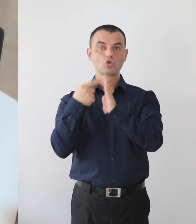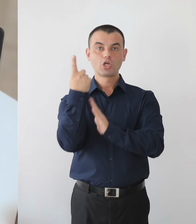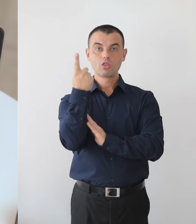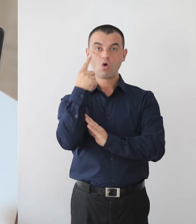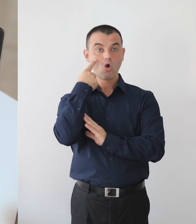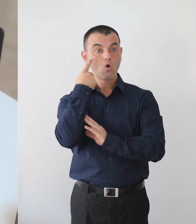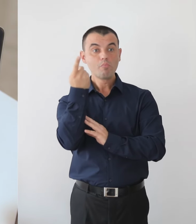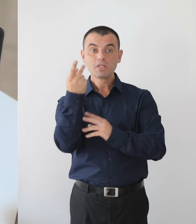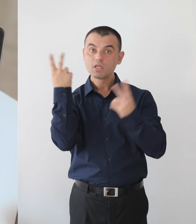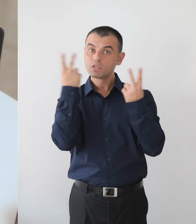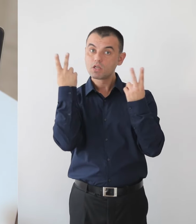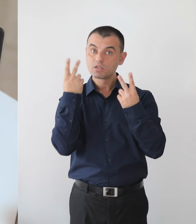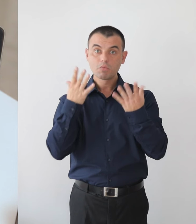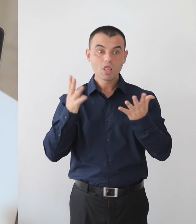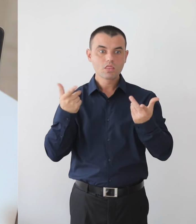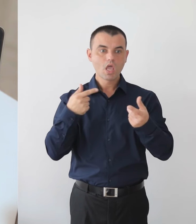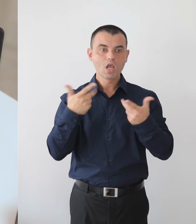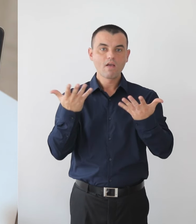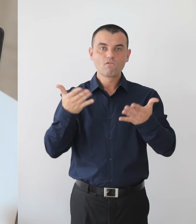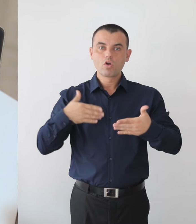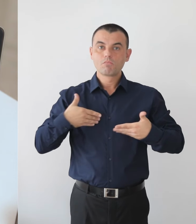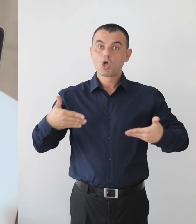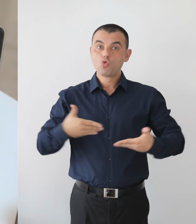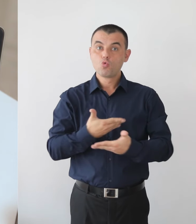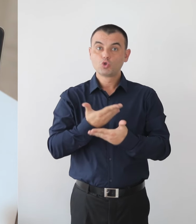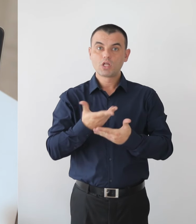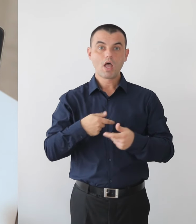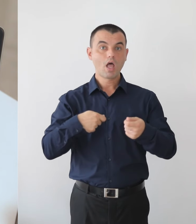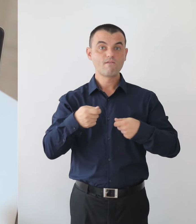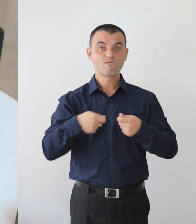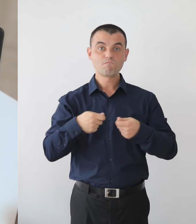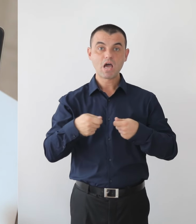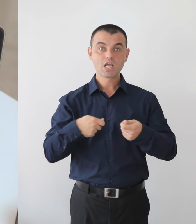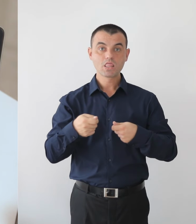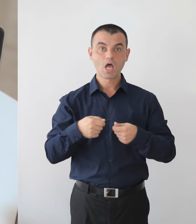Точка 1: Опитайте се да разберете пазара на стоковата фотография и нуждите на купувача.